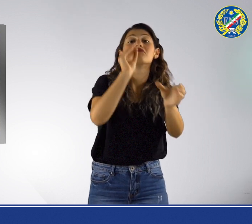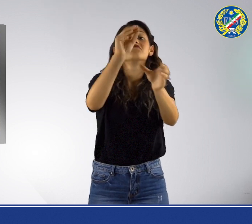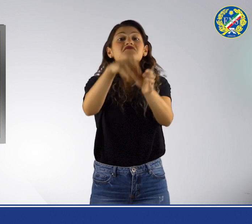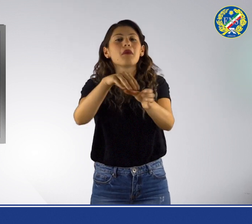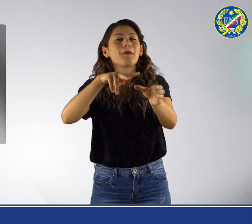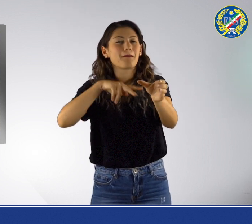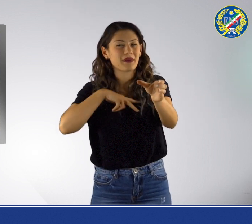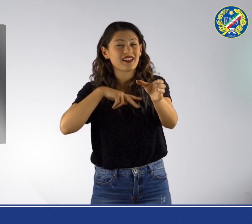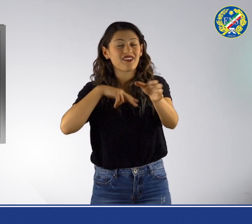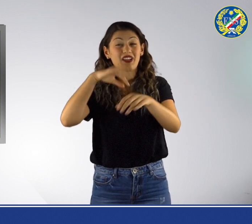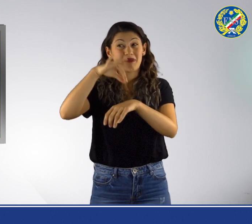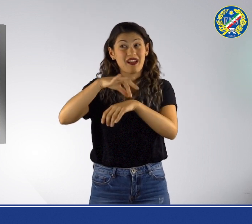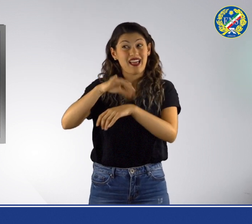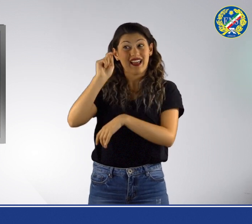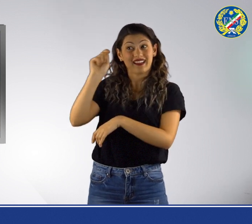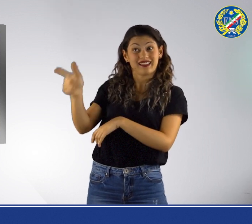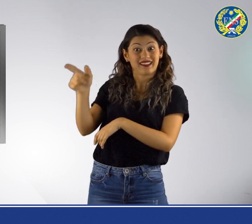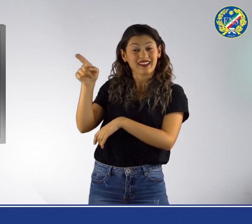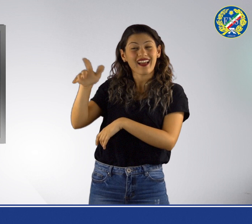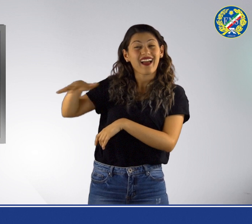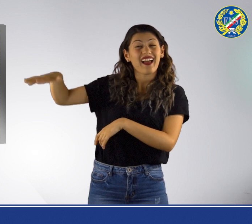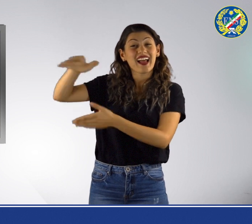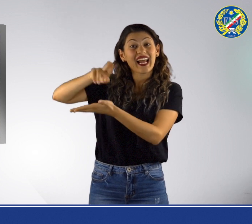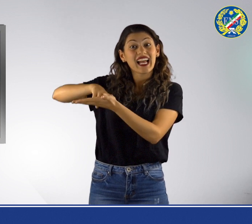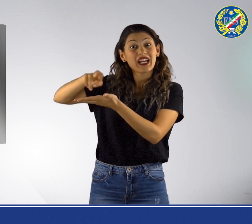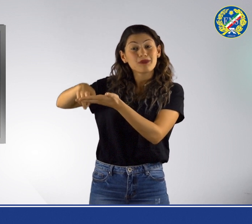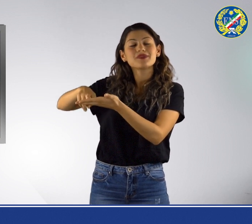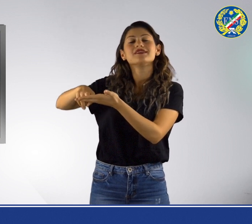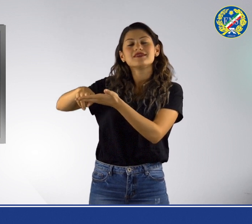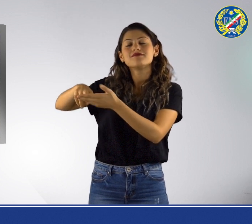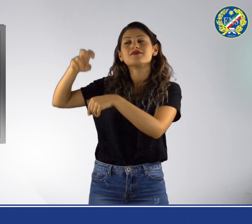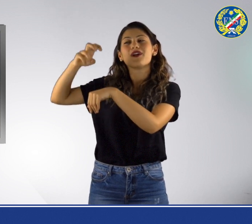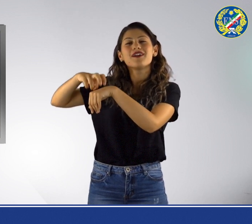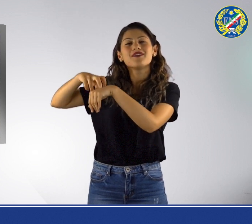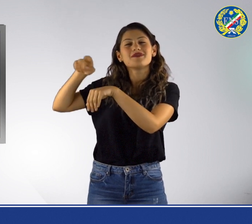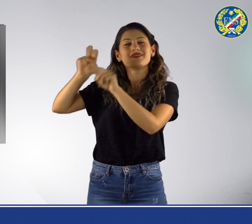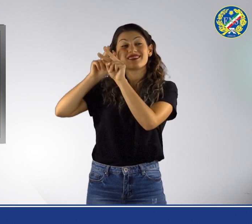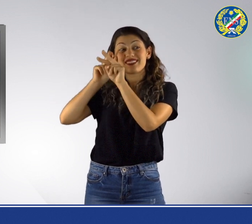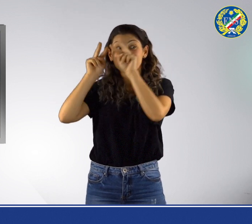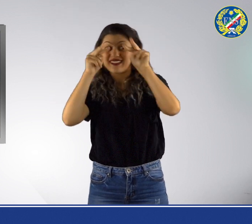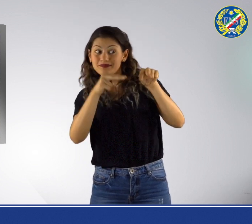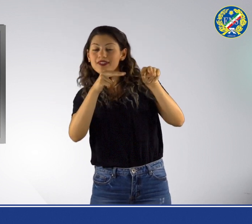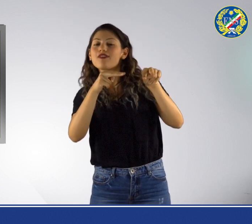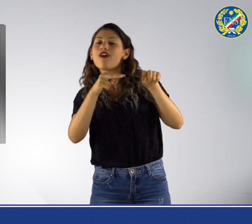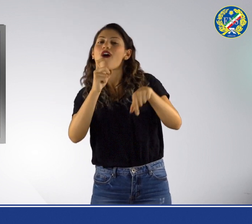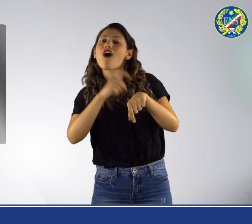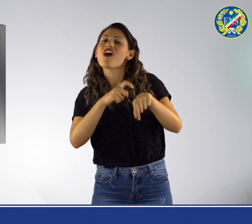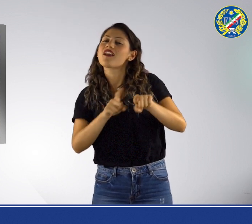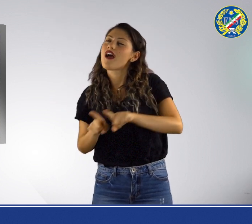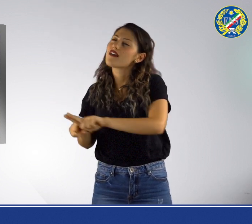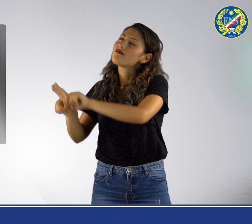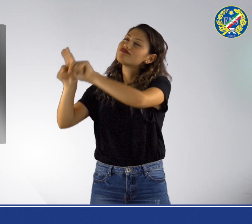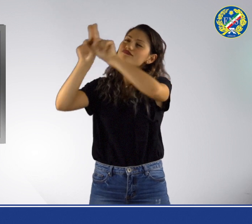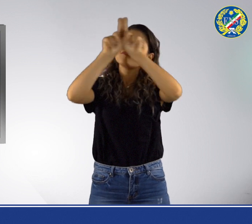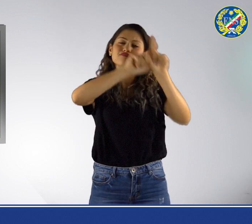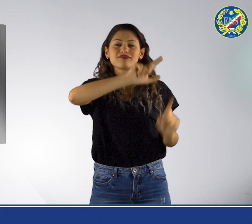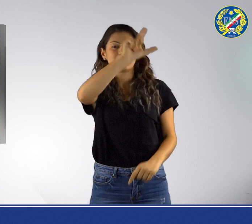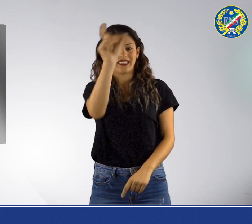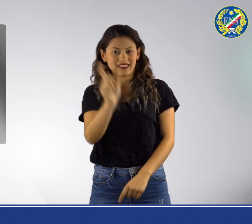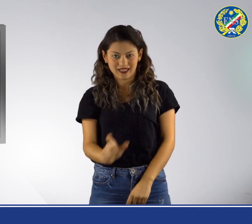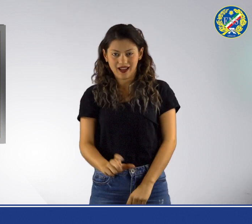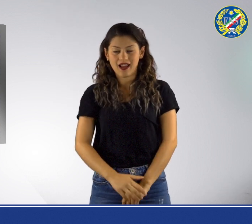in malattia nel settore pubblico e privato, prevedono le stesse fasce orarie in tutto il territorio nazionale.